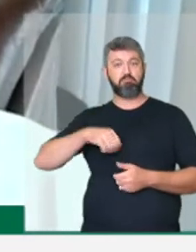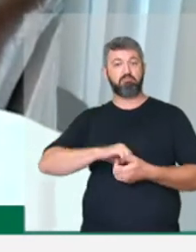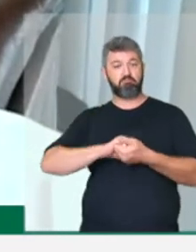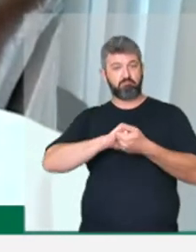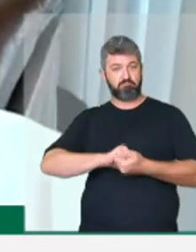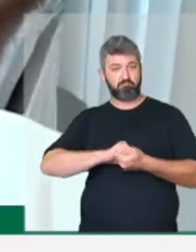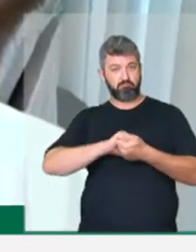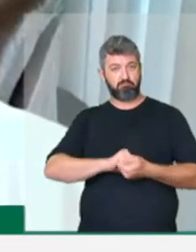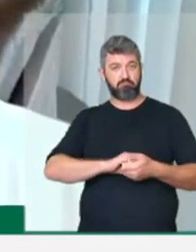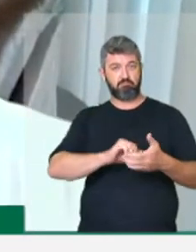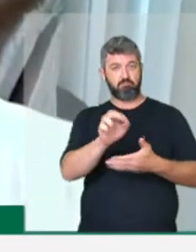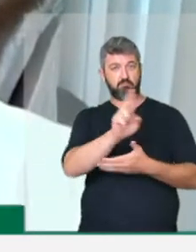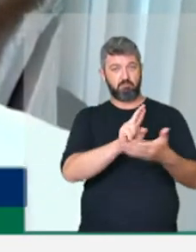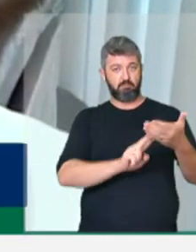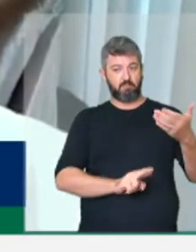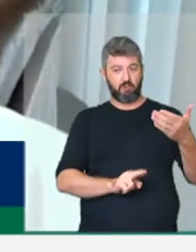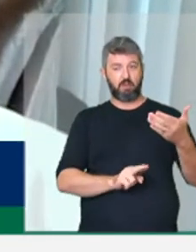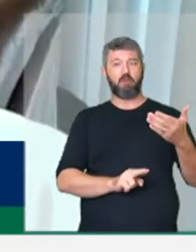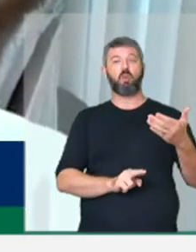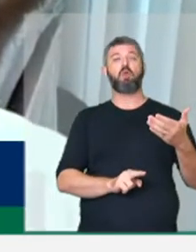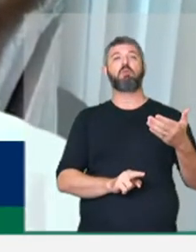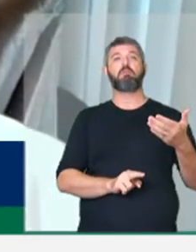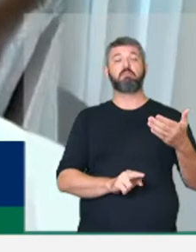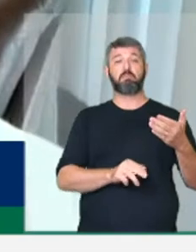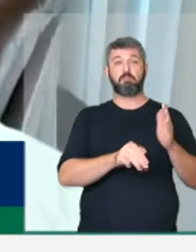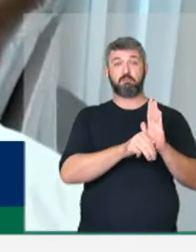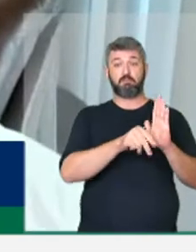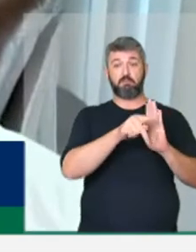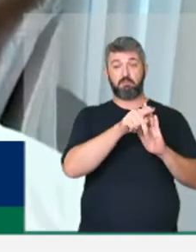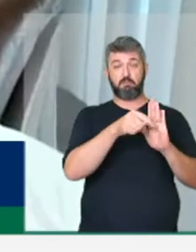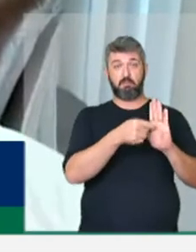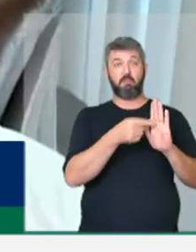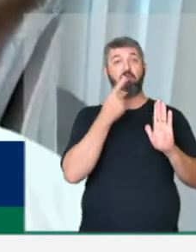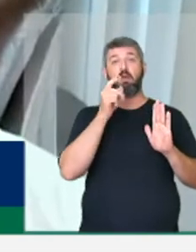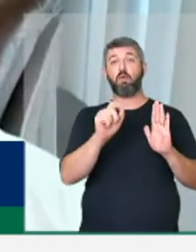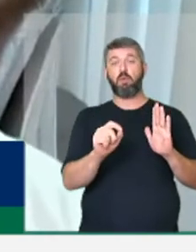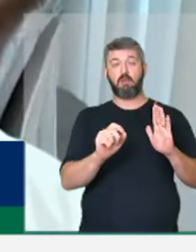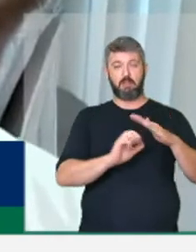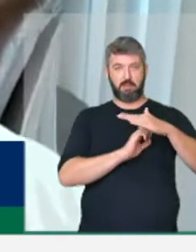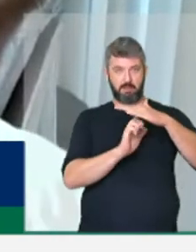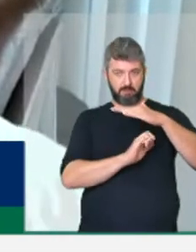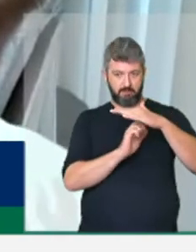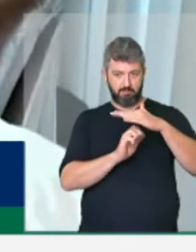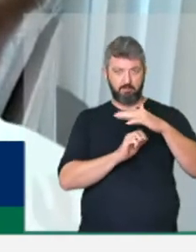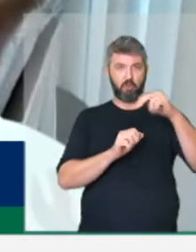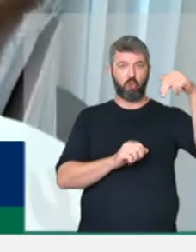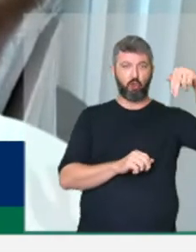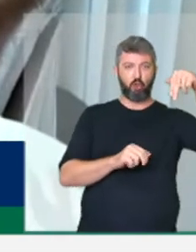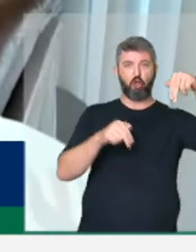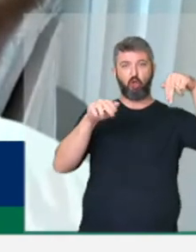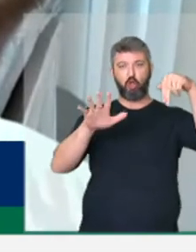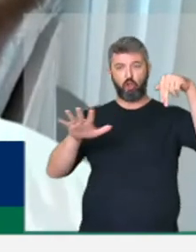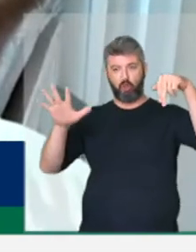JUNTO AO FINAM E FINOR POSSAM REGULARIZAR SITUAÇÕES QUE É MUITO NORMAL PARA TAL DESCONTOS PARA QUITAÇÃO DE DÍVIDAS CONDIÇÕES